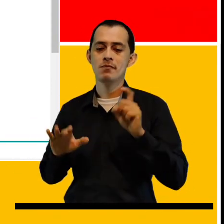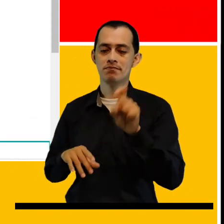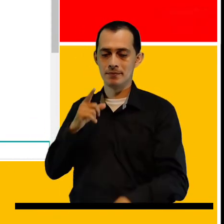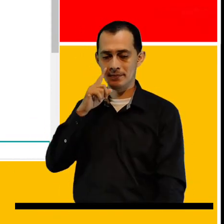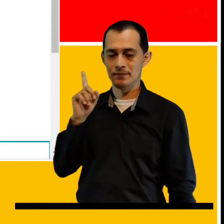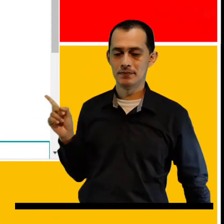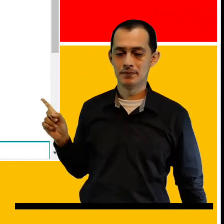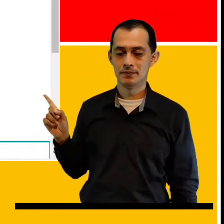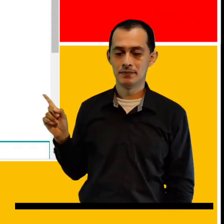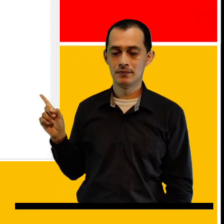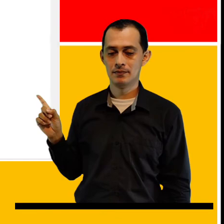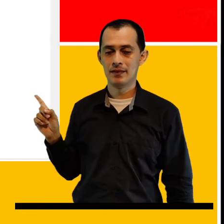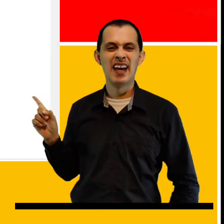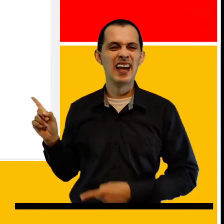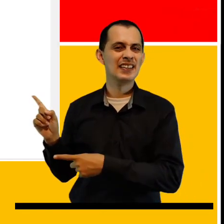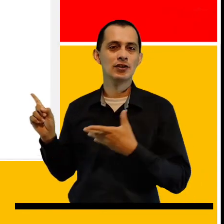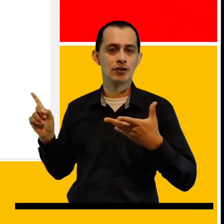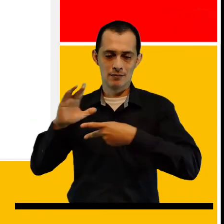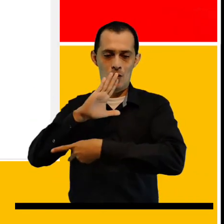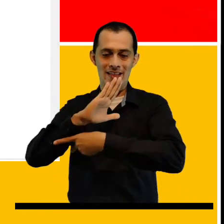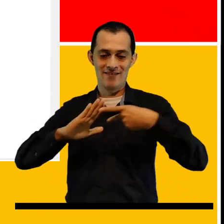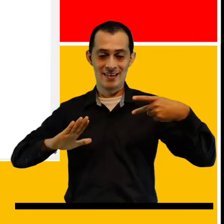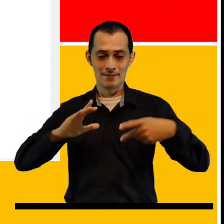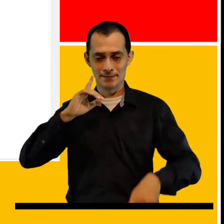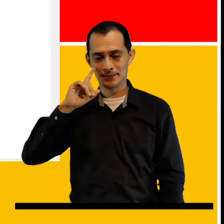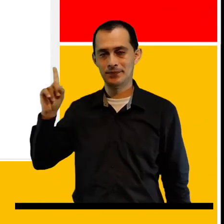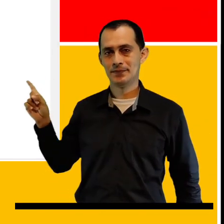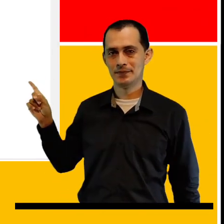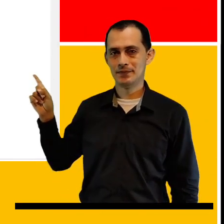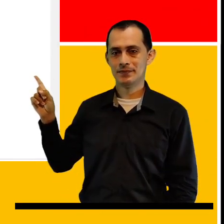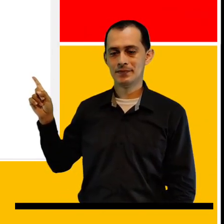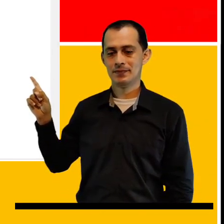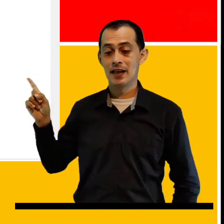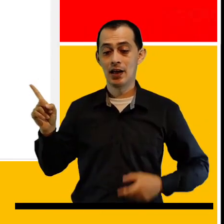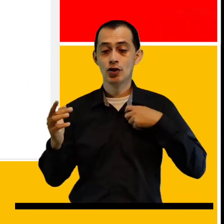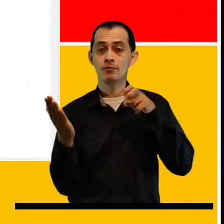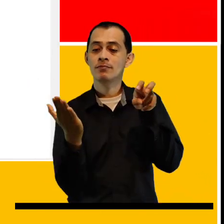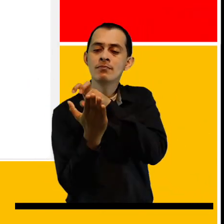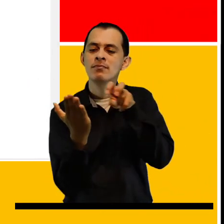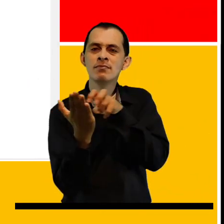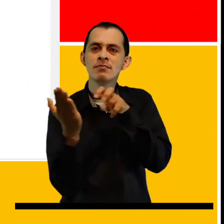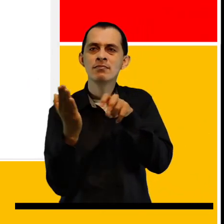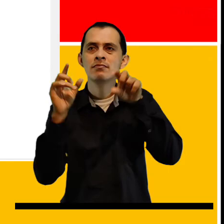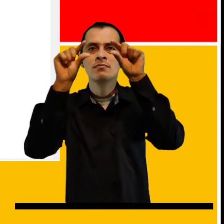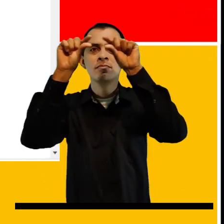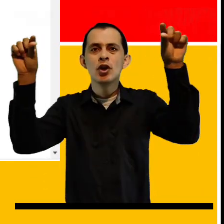en CVLac se encuentra al inicio del currículum donde aparece la categoría en la cual uno